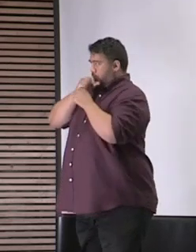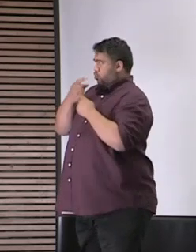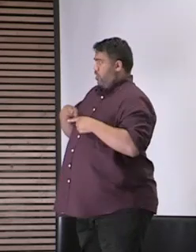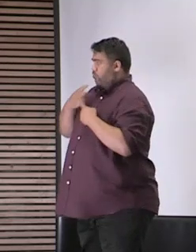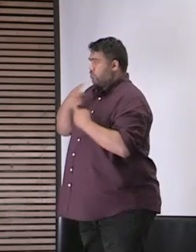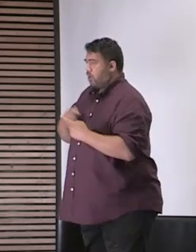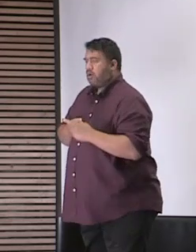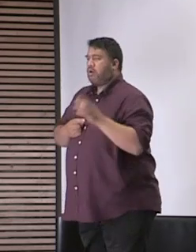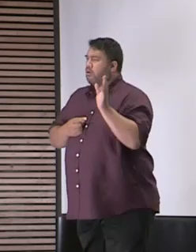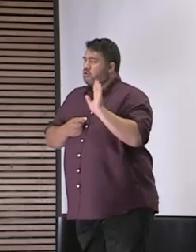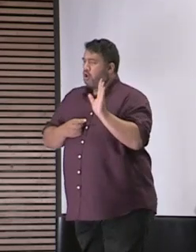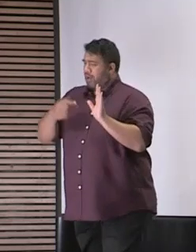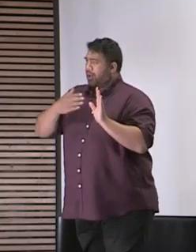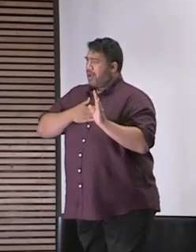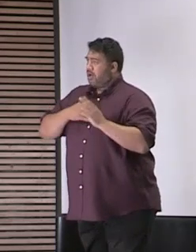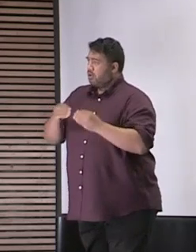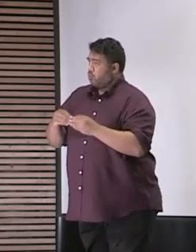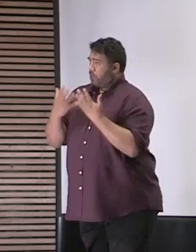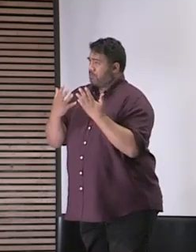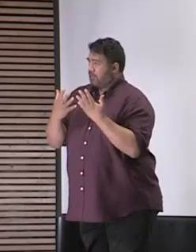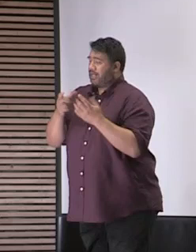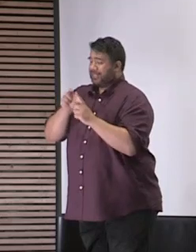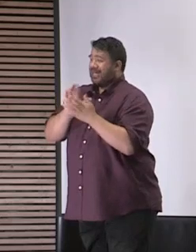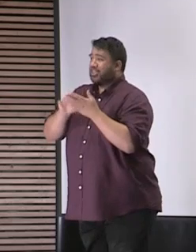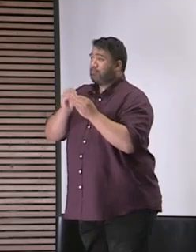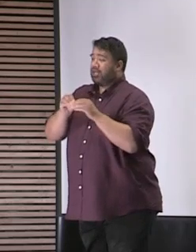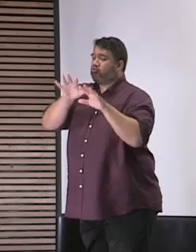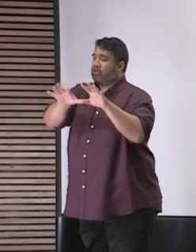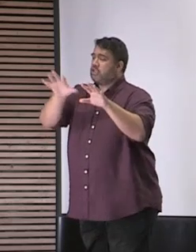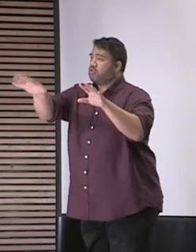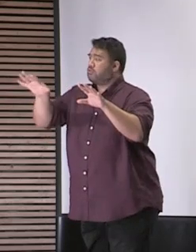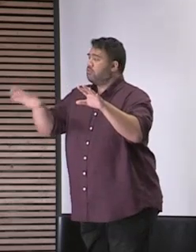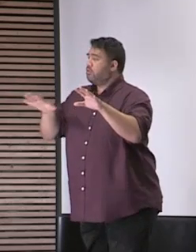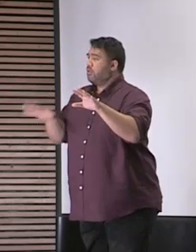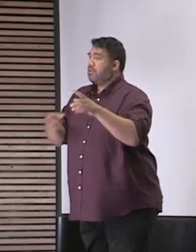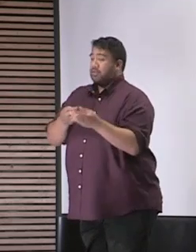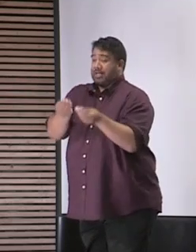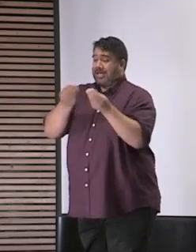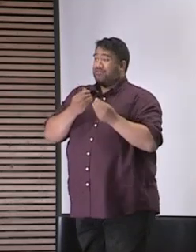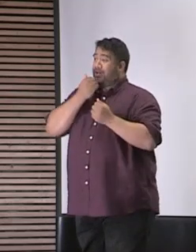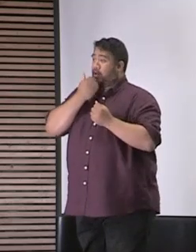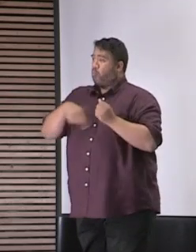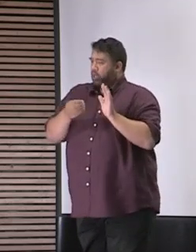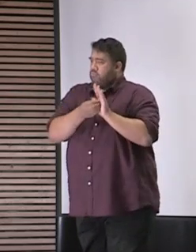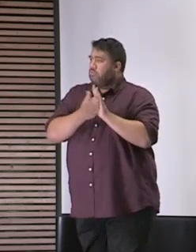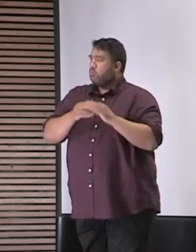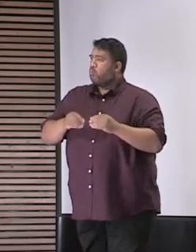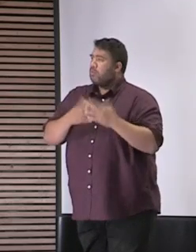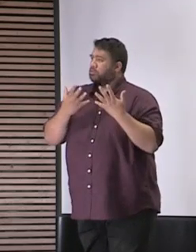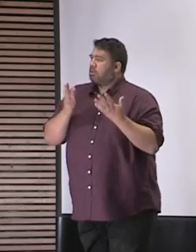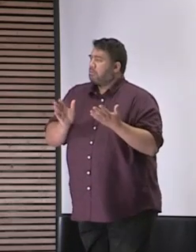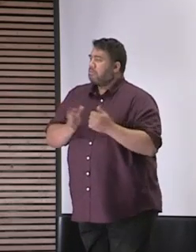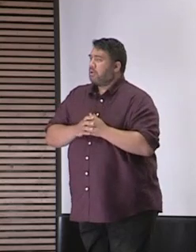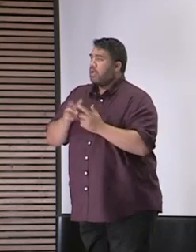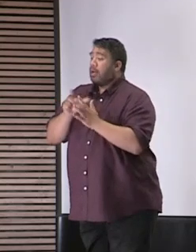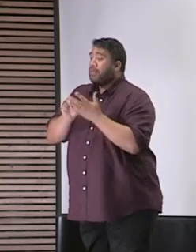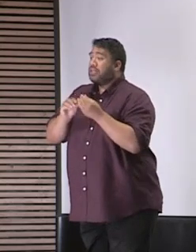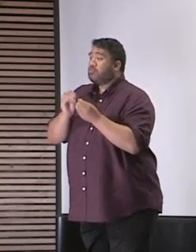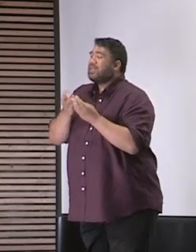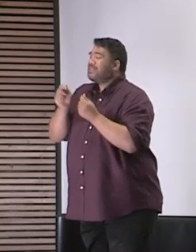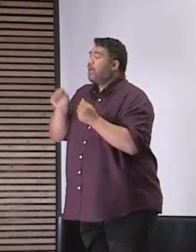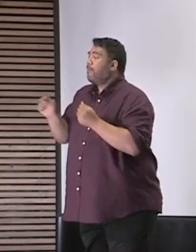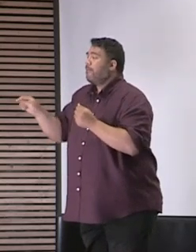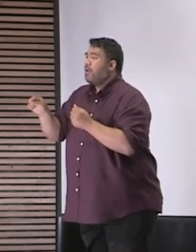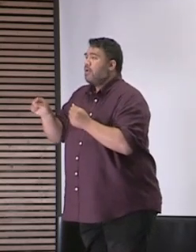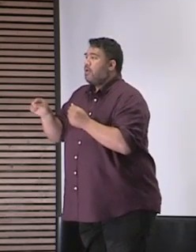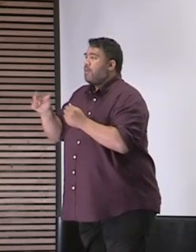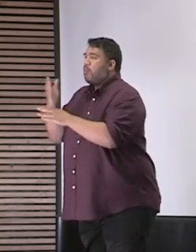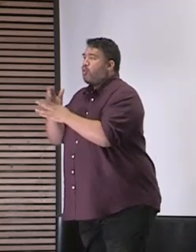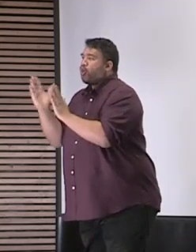ellos regularmente. ¿Es un